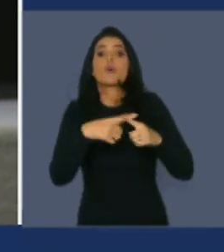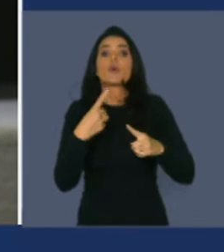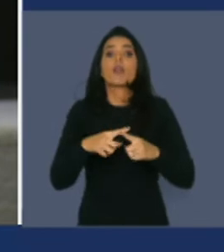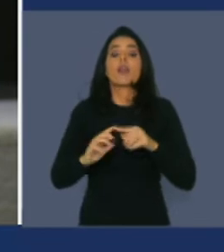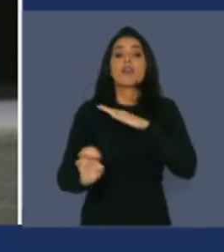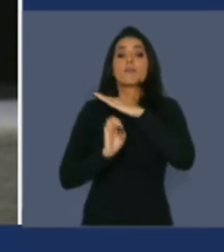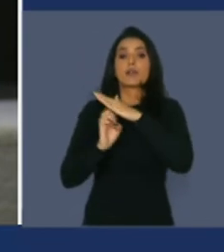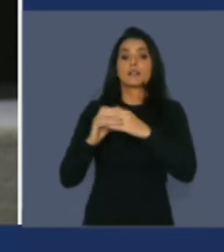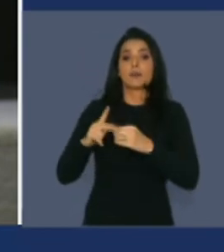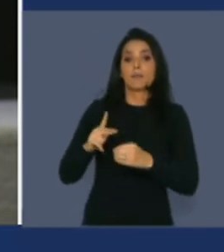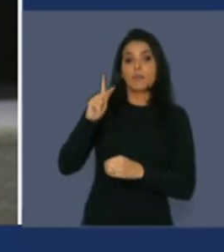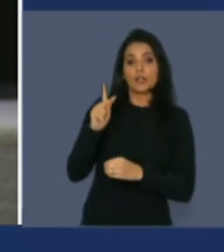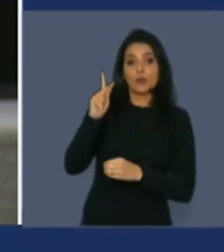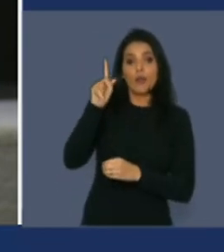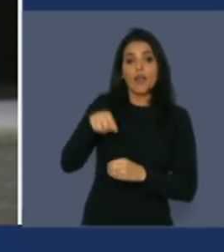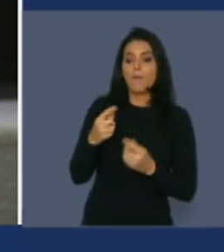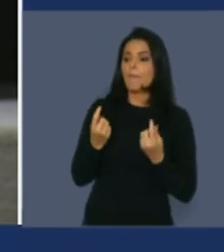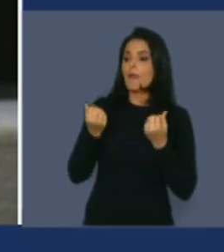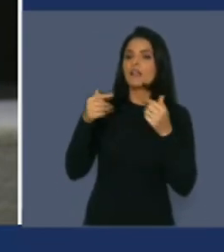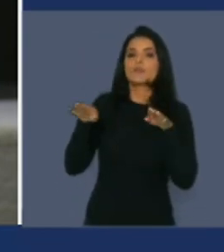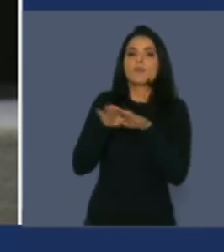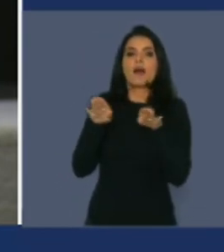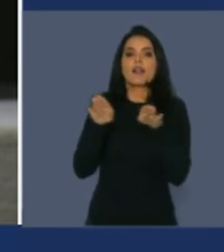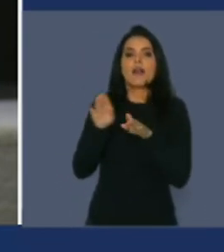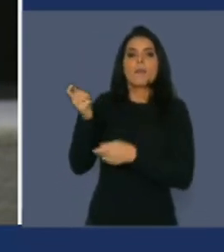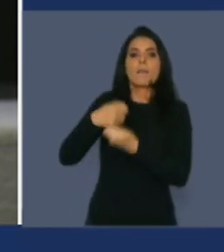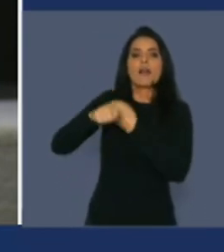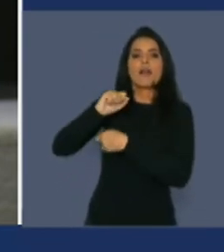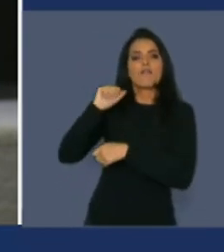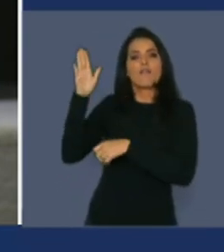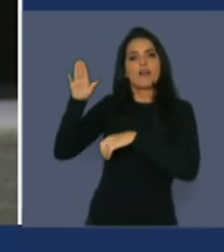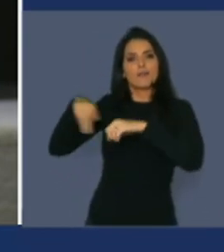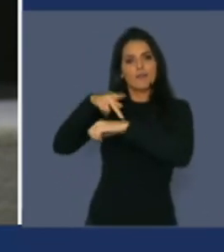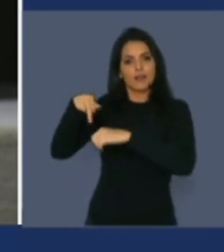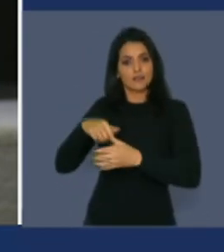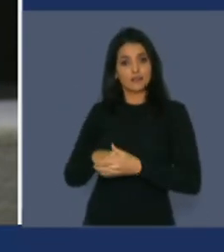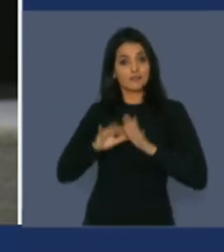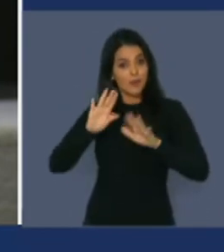PARIDADE COM O MERCADO INTER NACIONAL, TERIA QUE MUDAR, JÁ FAMOS AQUI, FALAMOS AQUI, QUE IA MUDAR PARA BAIXAR O PREÇO,